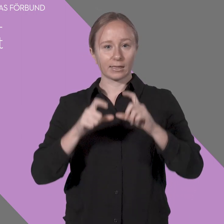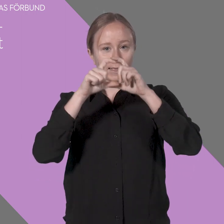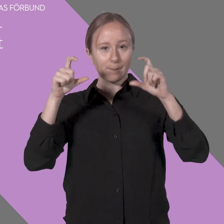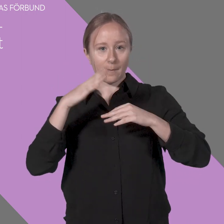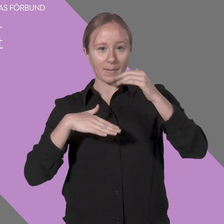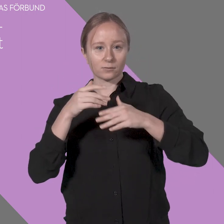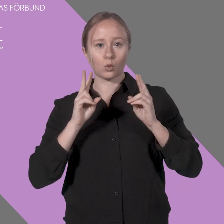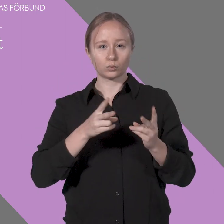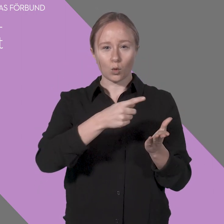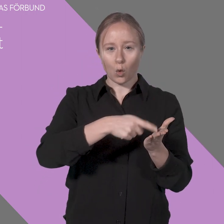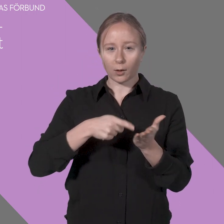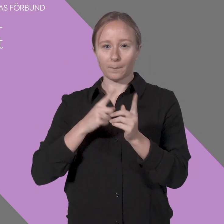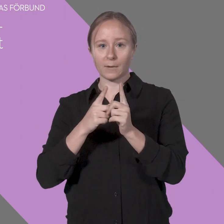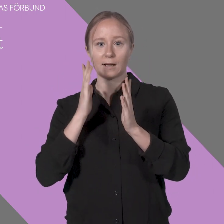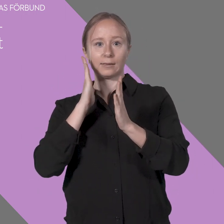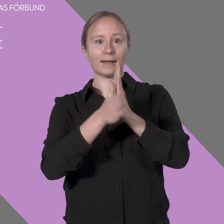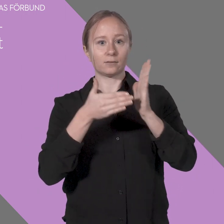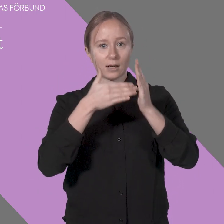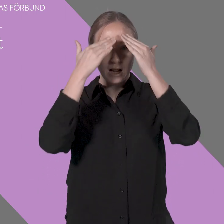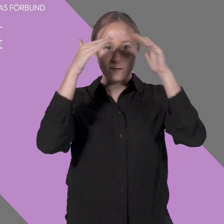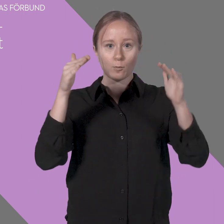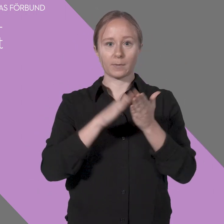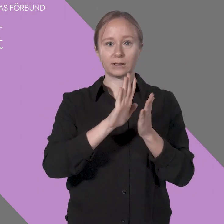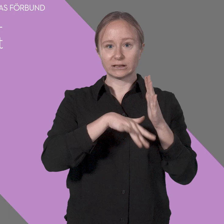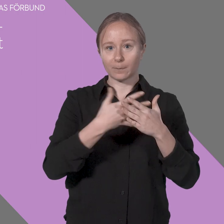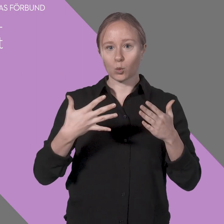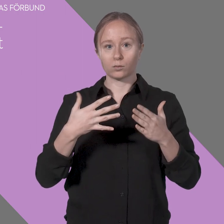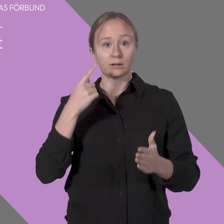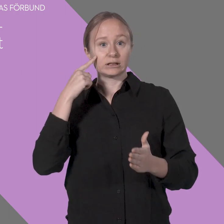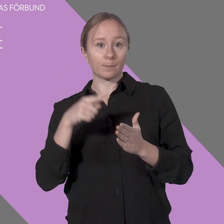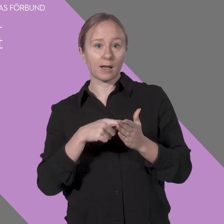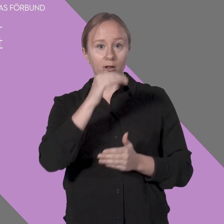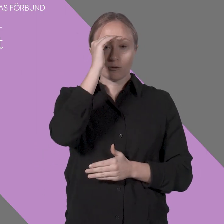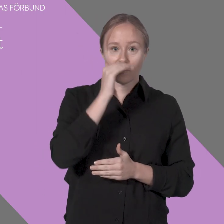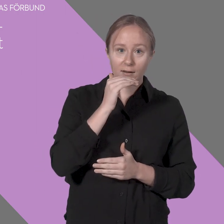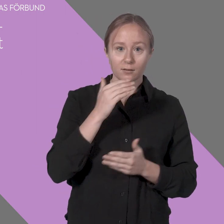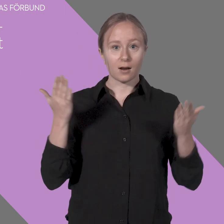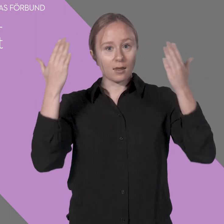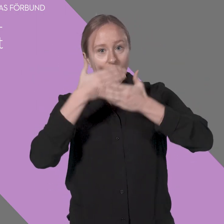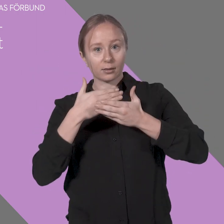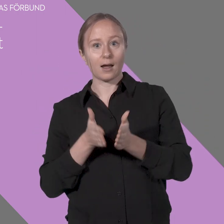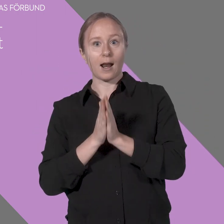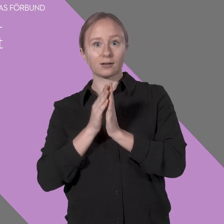På evenemanget behandlas även utmaningarna med tillgången - till information på teckenspråk på kvällar, nätter och helger, -